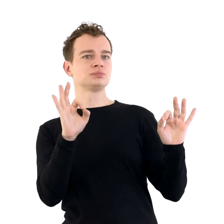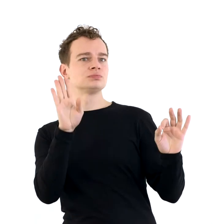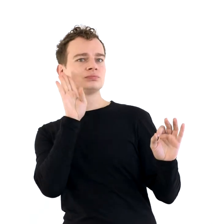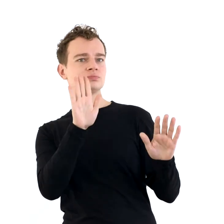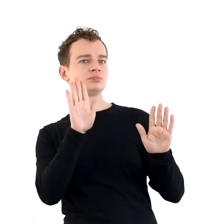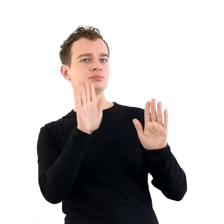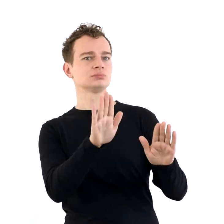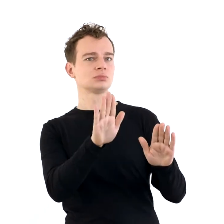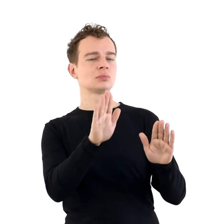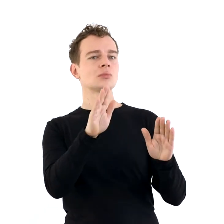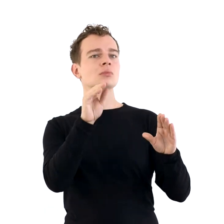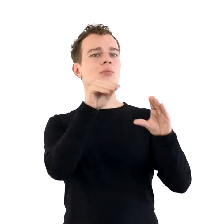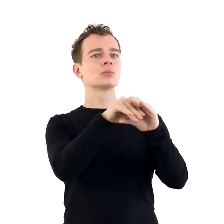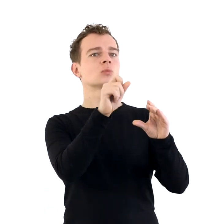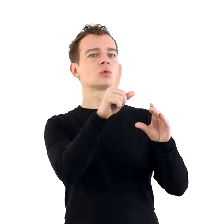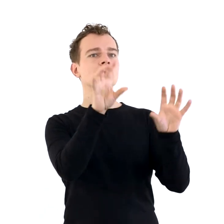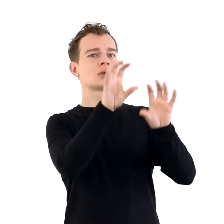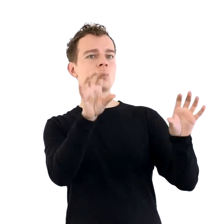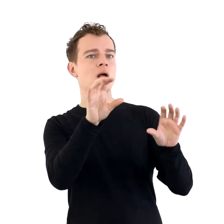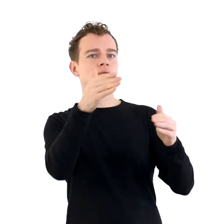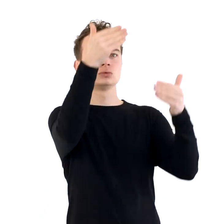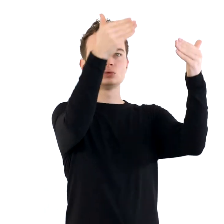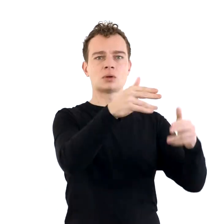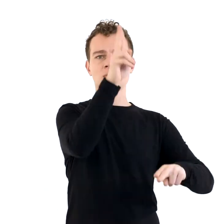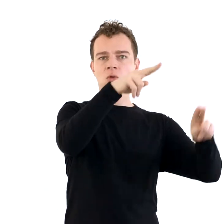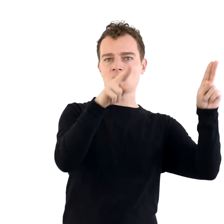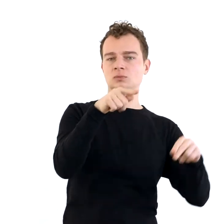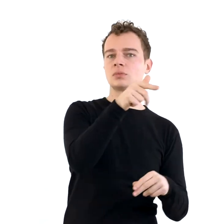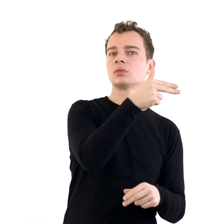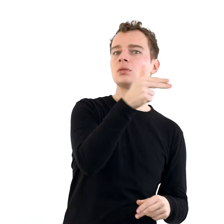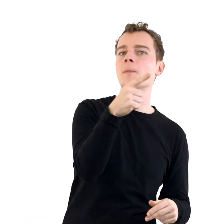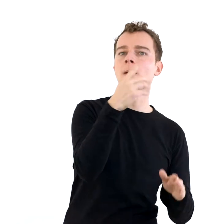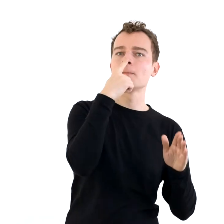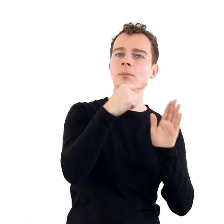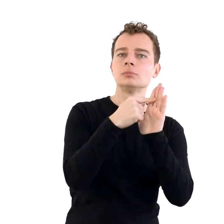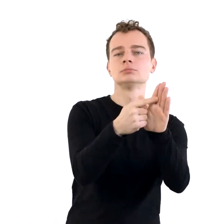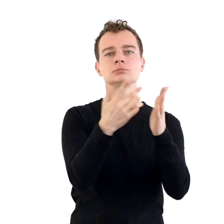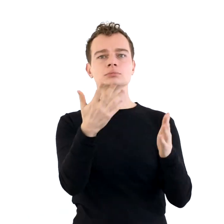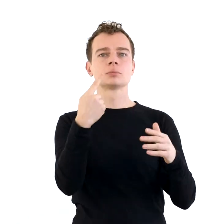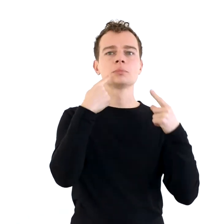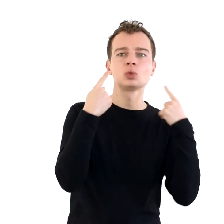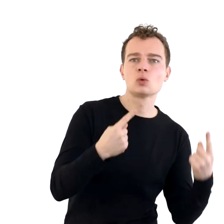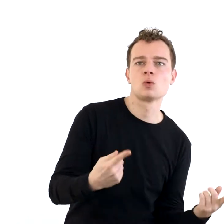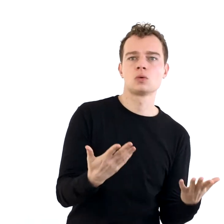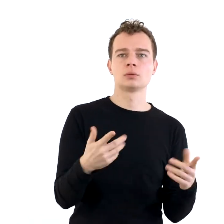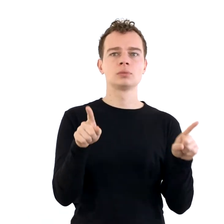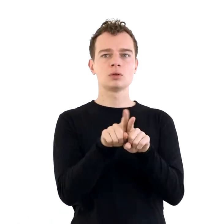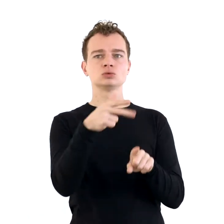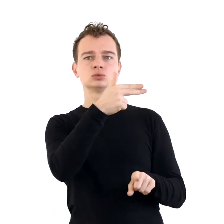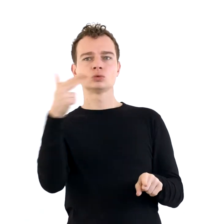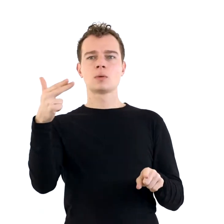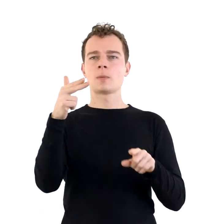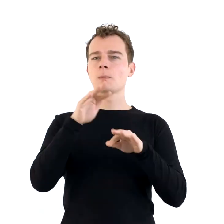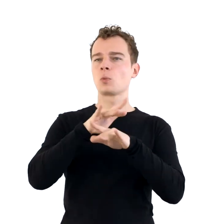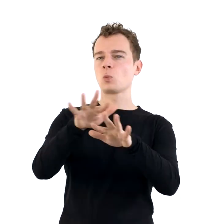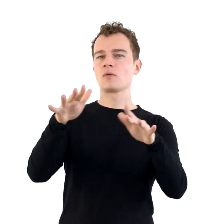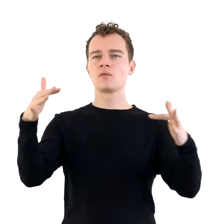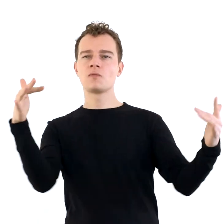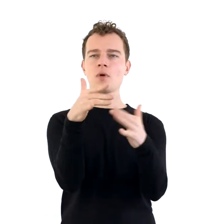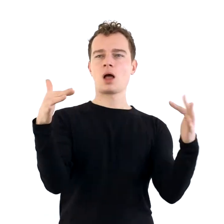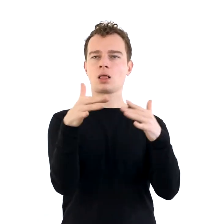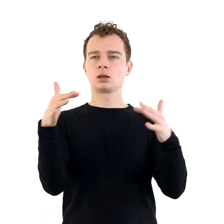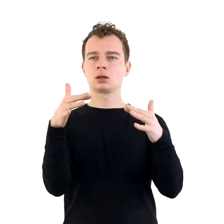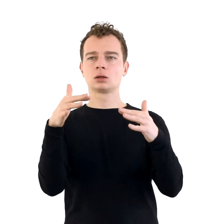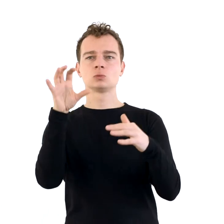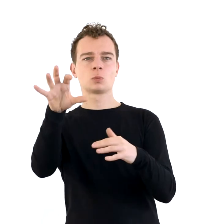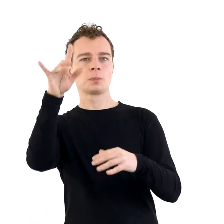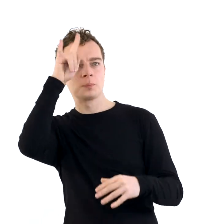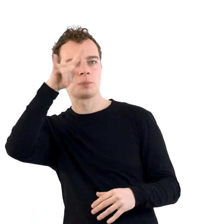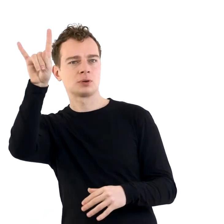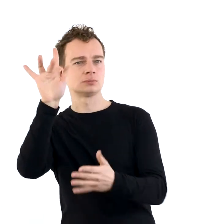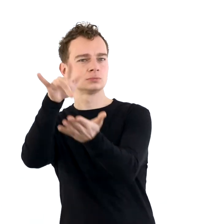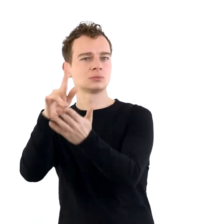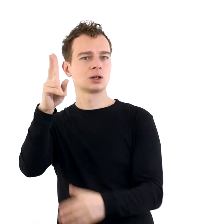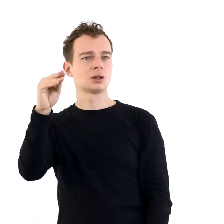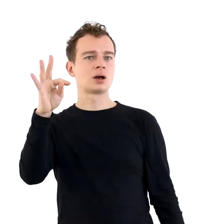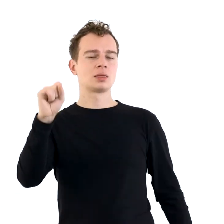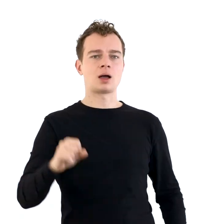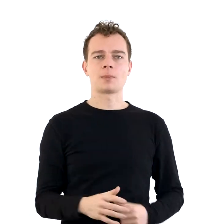oraz udekorowane wspaniale zachowanymi malowidłami ściennymi odnoszącymi się do scen mitologicznych i popularnych walk byków na Krecie.